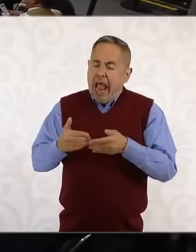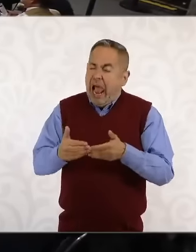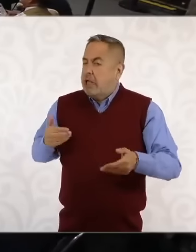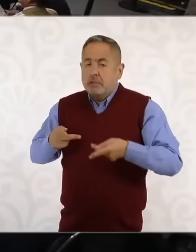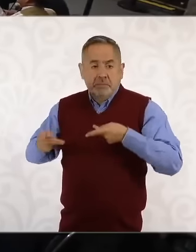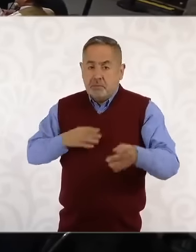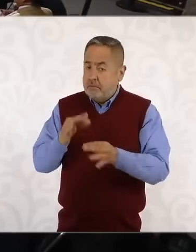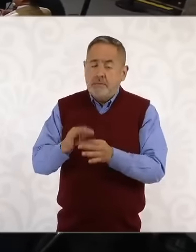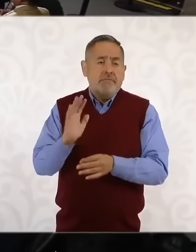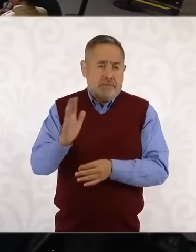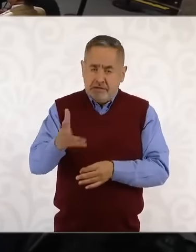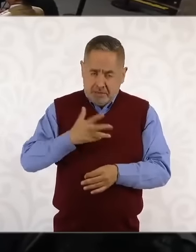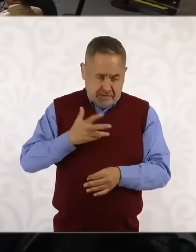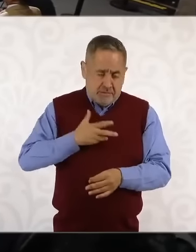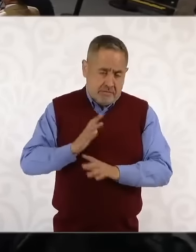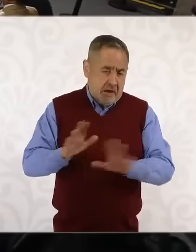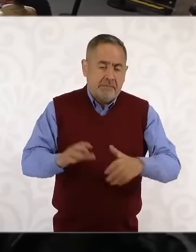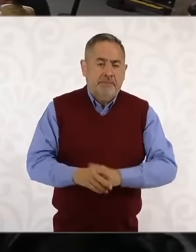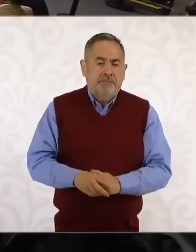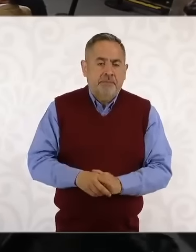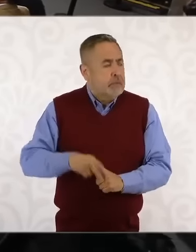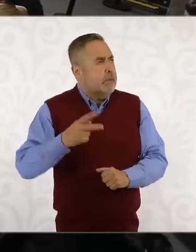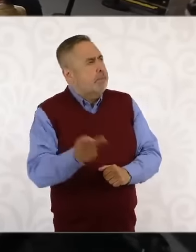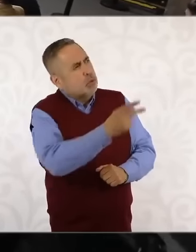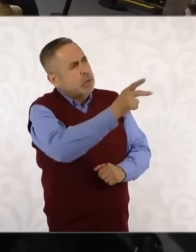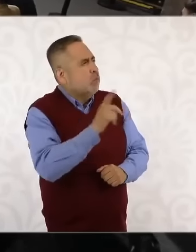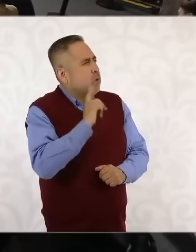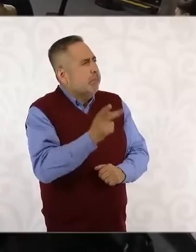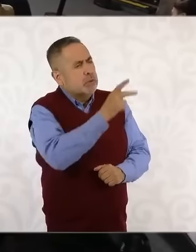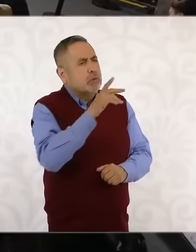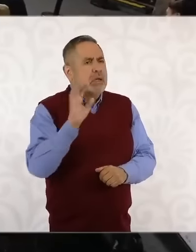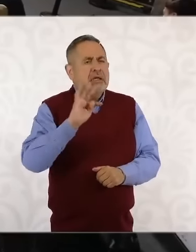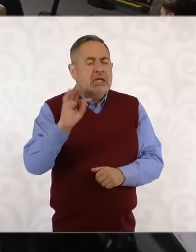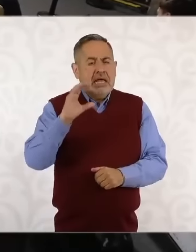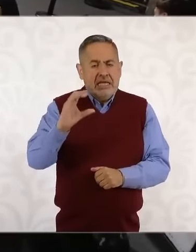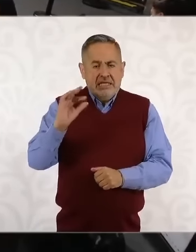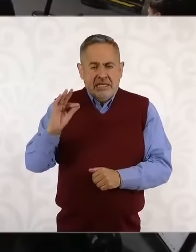gracias. Asimismo, preguntarle, ¿évalúa la CFE una posible incursión en el mercado de valores